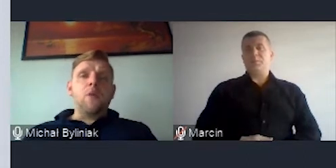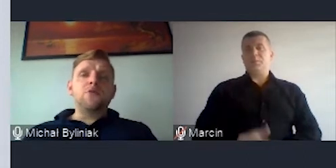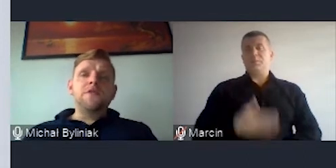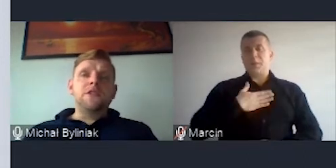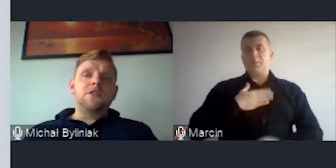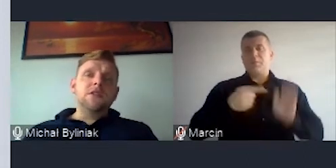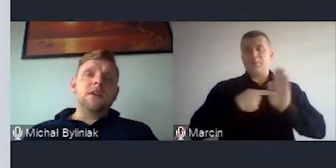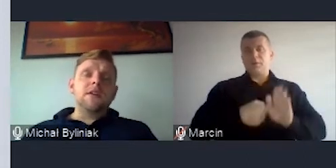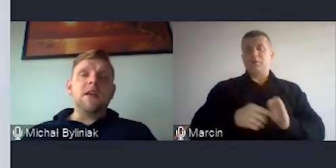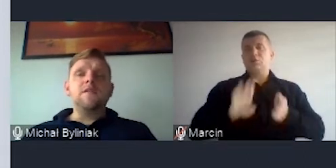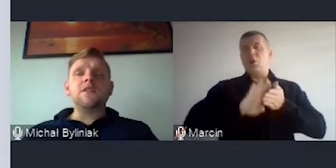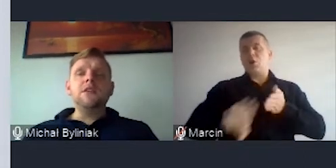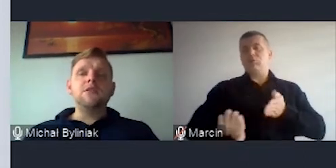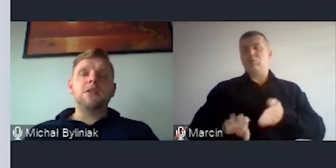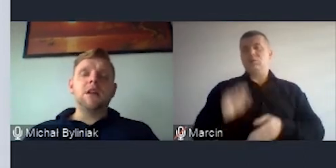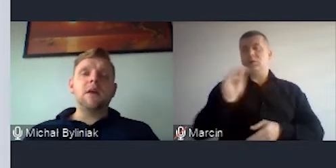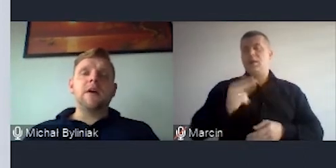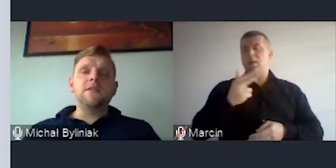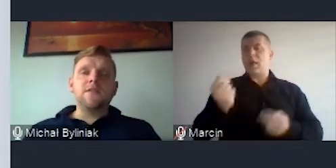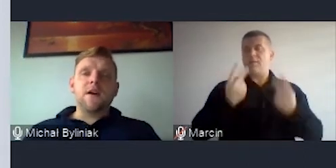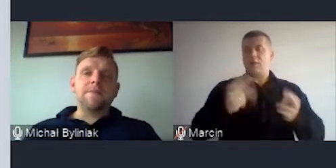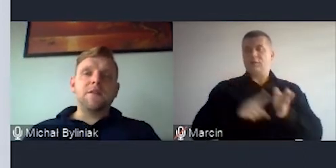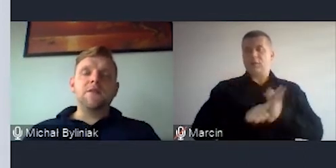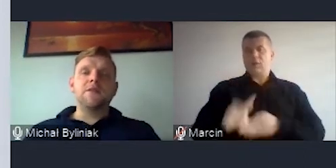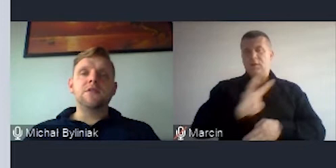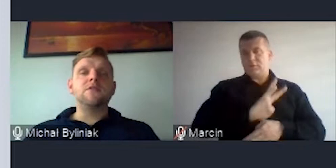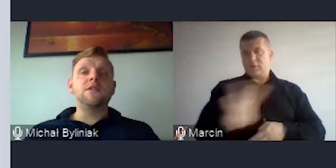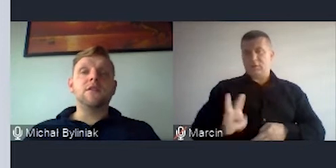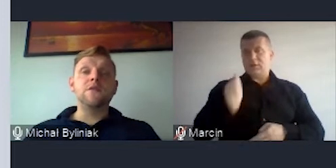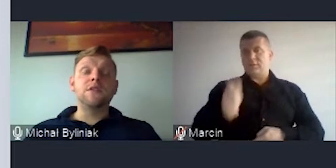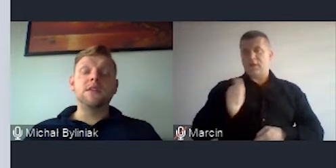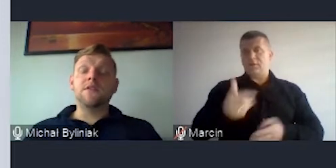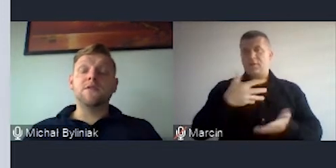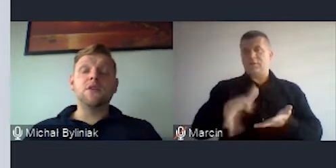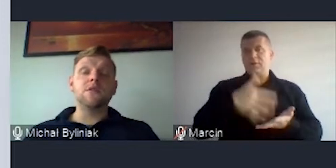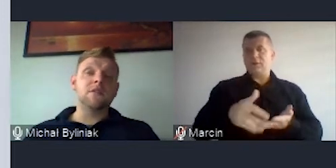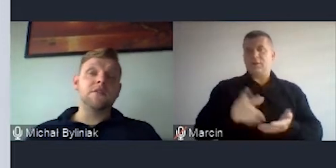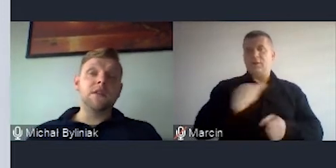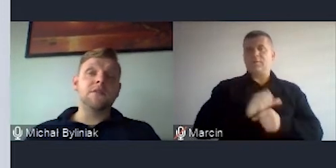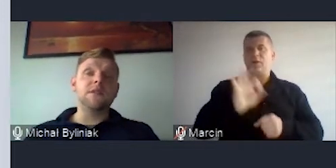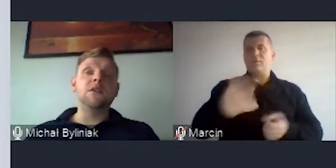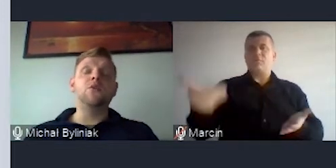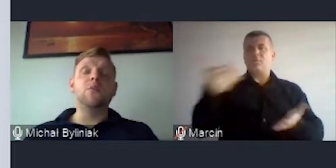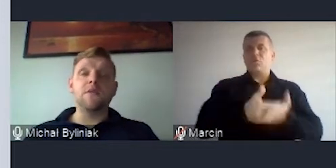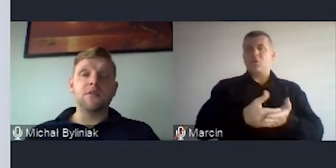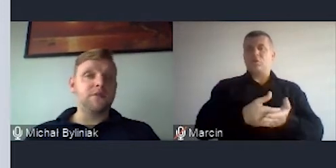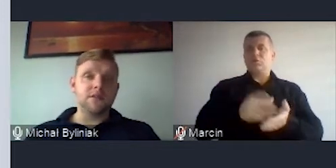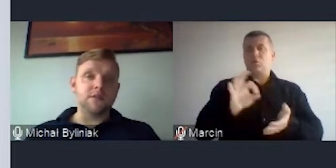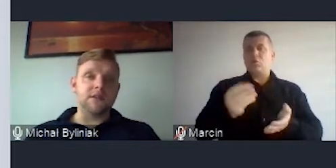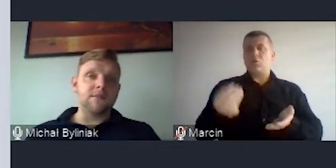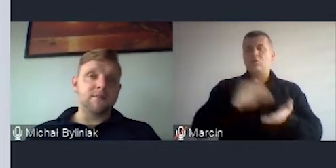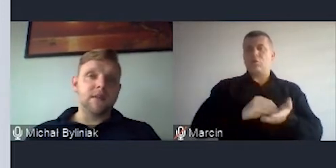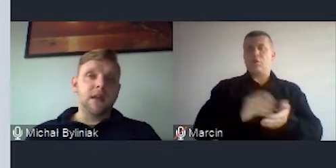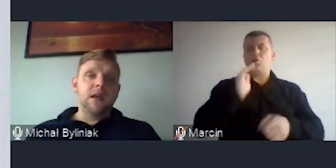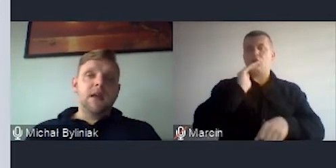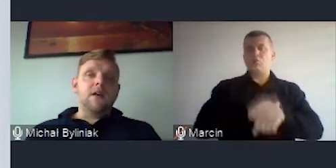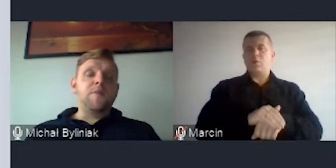Oprócz wytycznych najważniejsze da Państwa kwalifikowalności wydatków jest nasz wniosek o dofinansowanie i umowa o dofinansowanie.